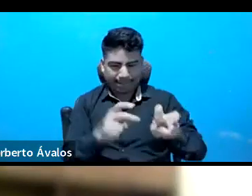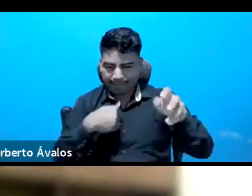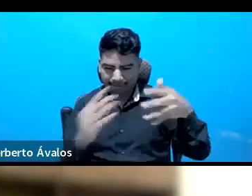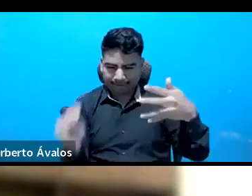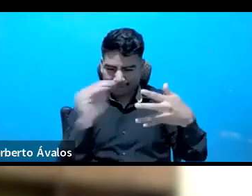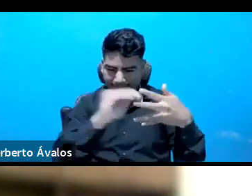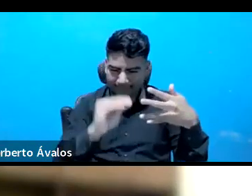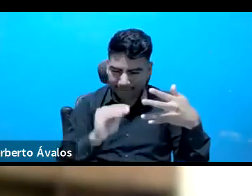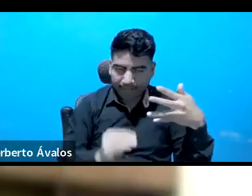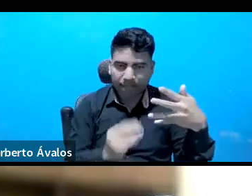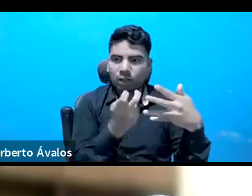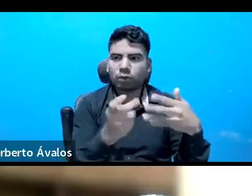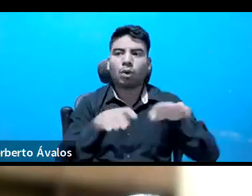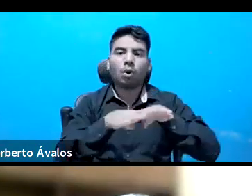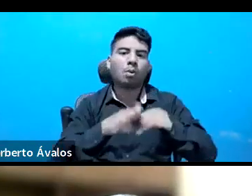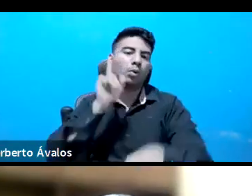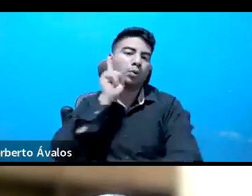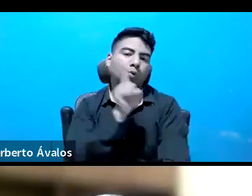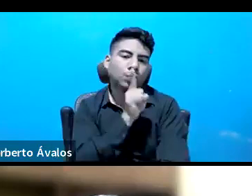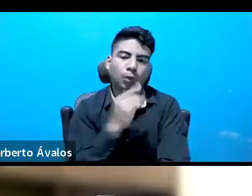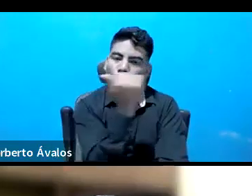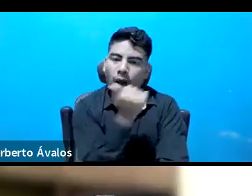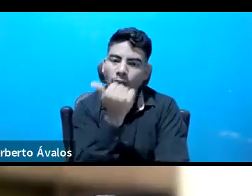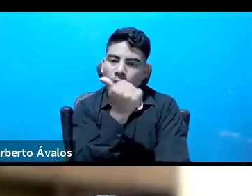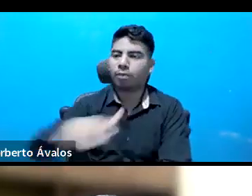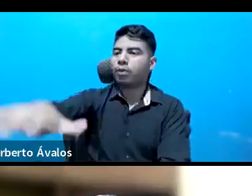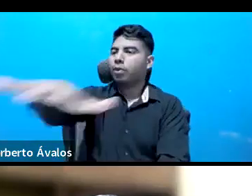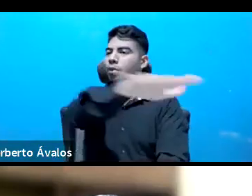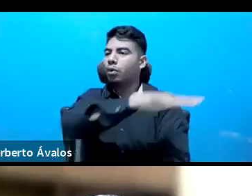nuestros nuestros vino 3 estudiantes sordos te He